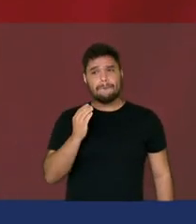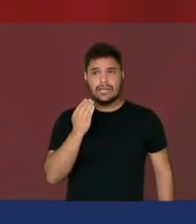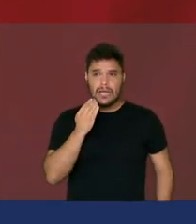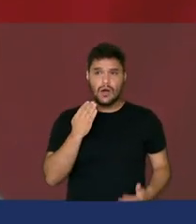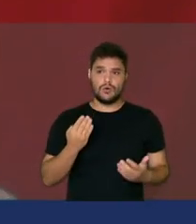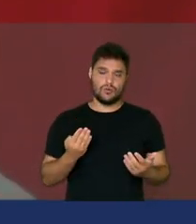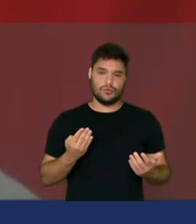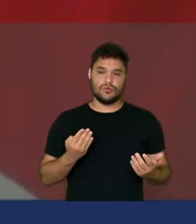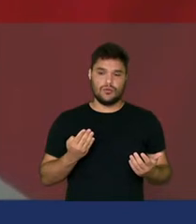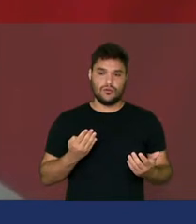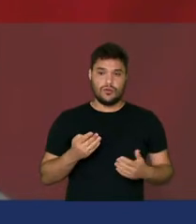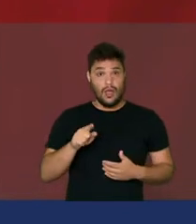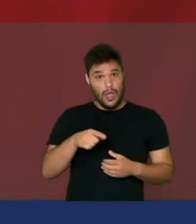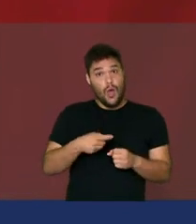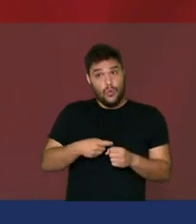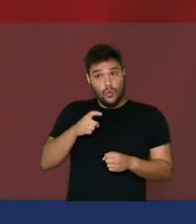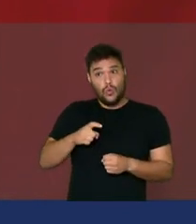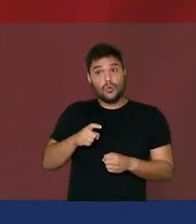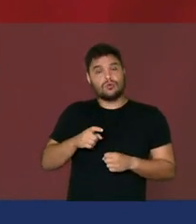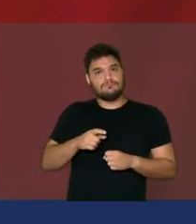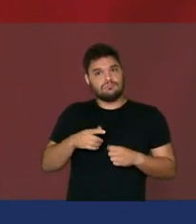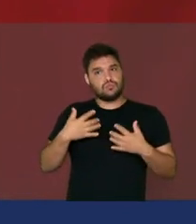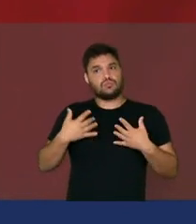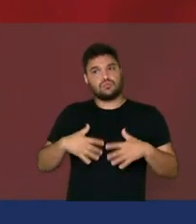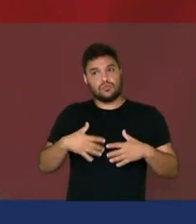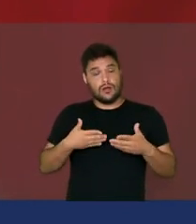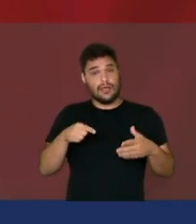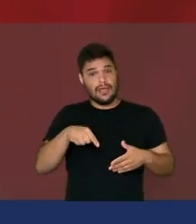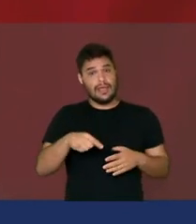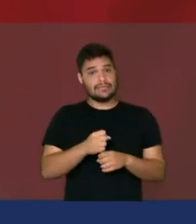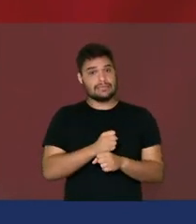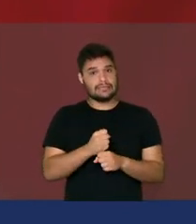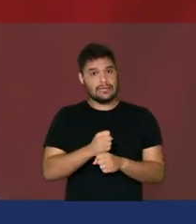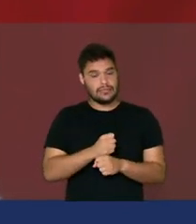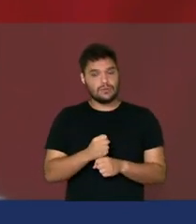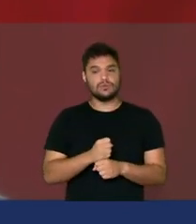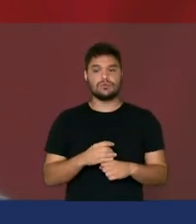PETROBRAS FEZ UM LUCRO DE 7,6 BILHÕES, FOI UM LUCRO EXPRESSIVO. ESSE ANO, DE UM